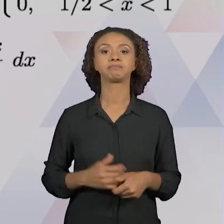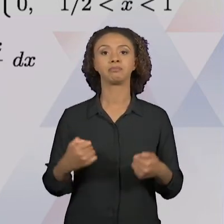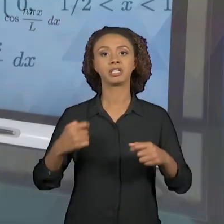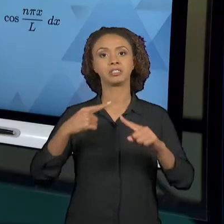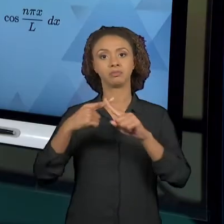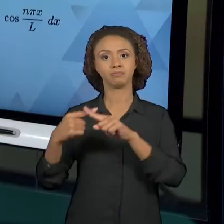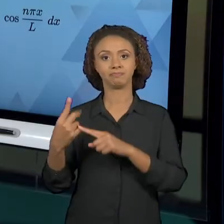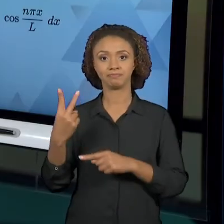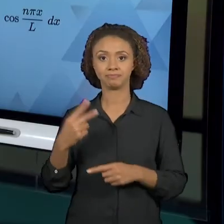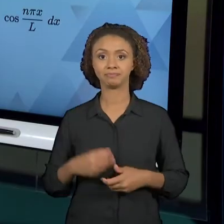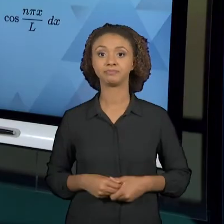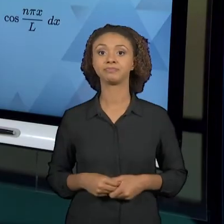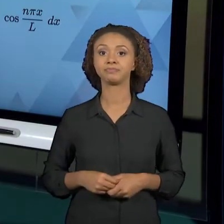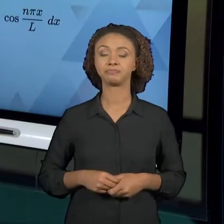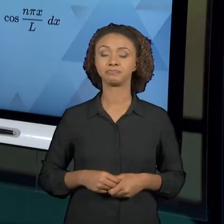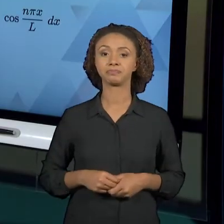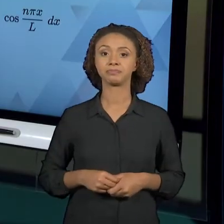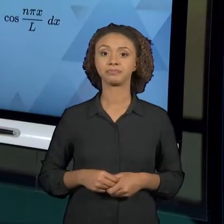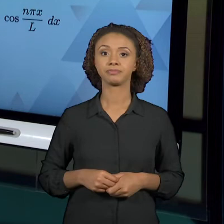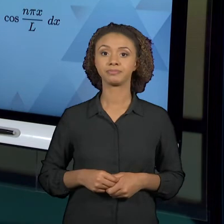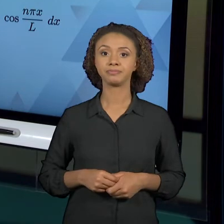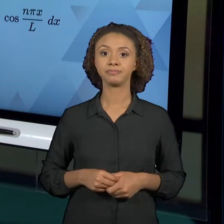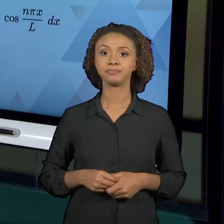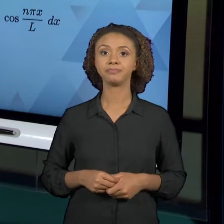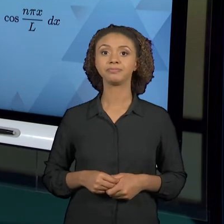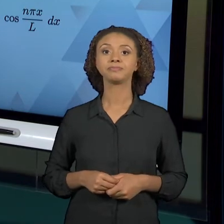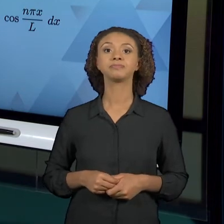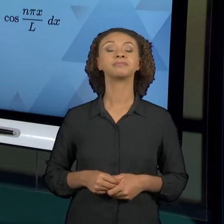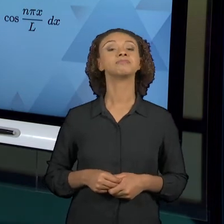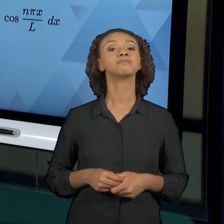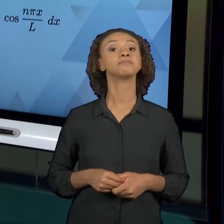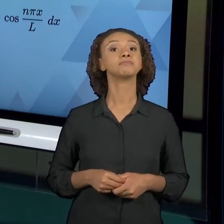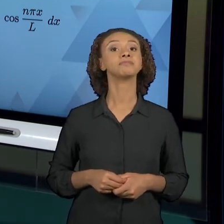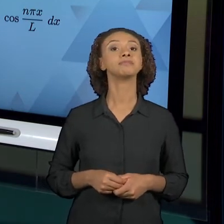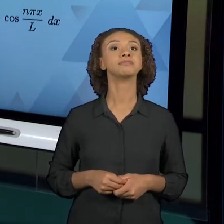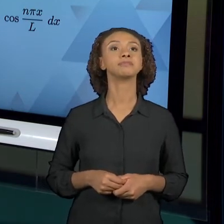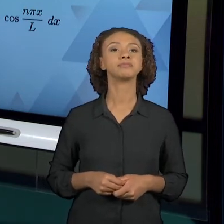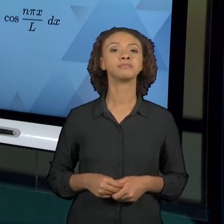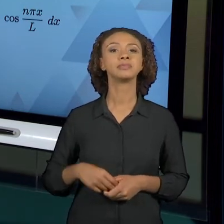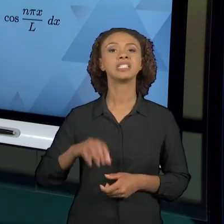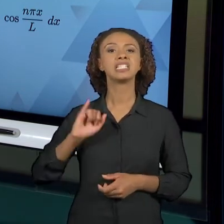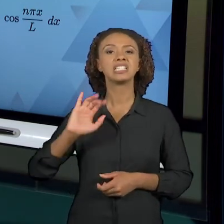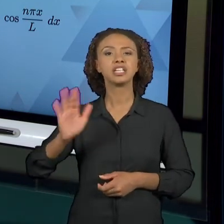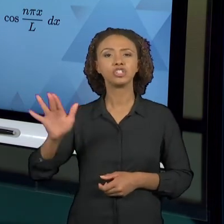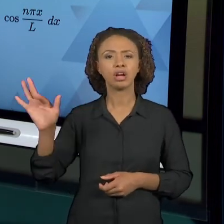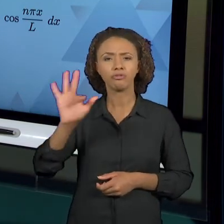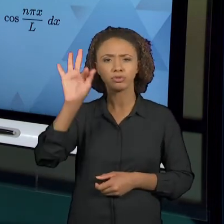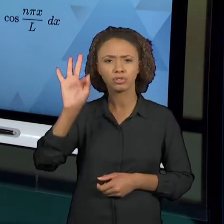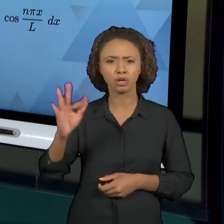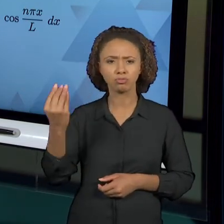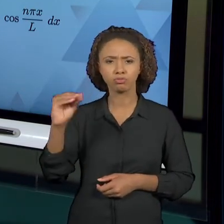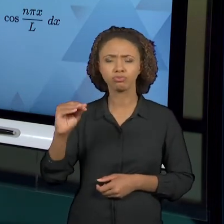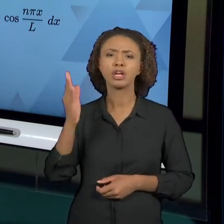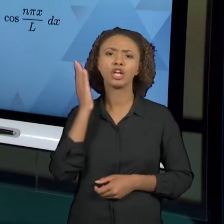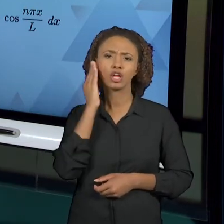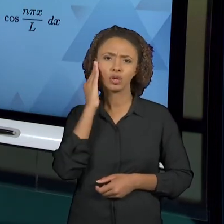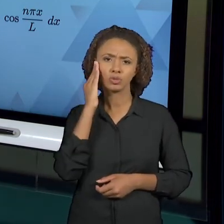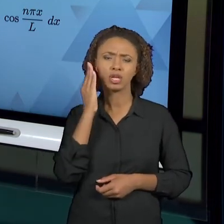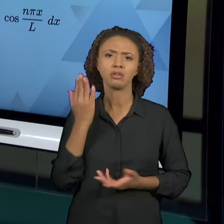BOM... COLOCANDO A FUNÇÃO. OBSERVE QUE A FUNÇÃO É UM E ZERO. QUANDO A GENTE COLOCAR ZERO VAI ZERAR